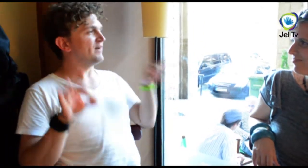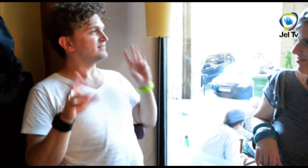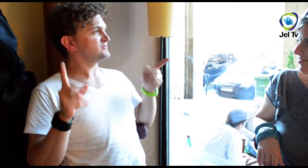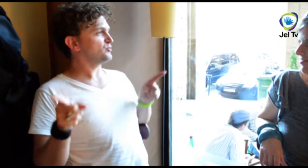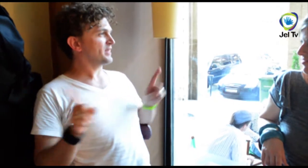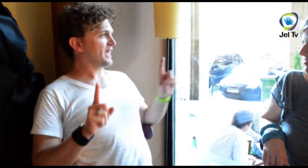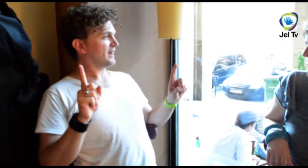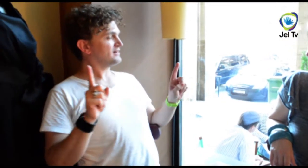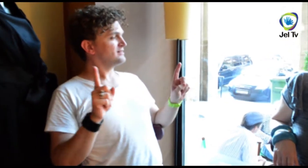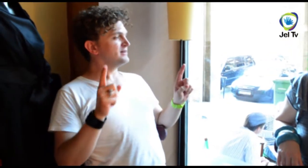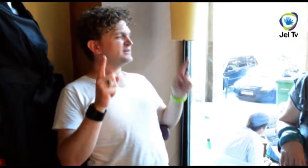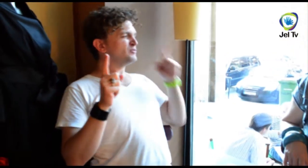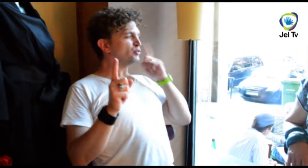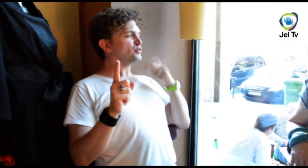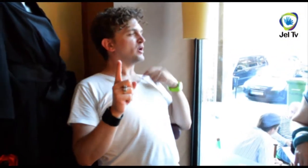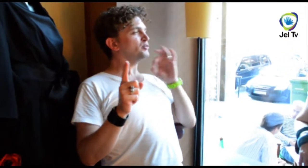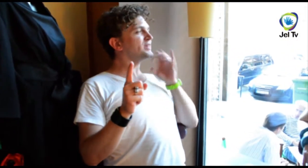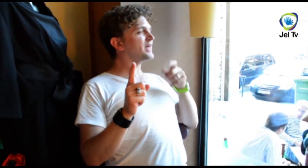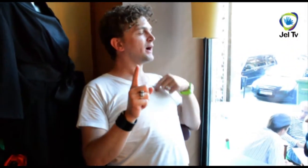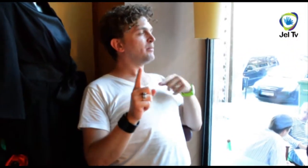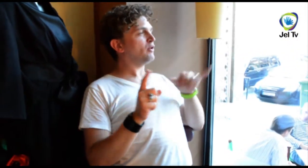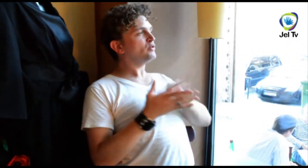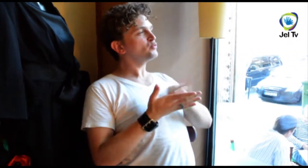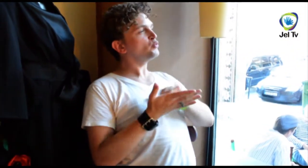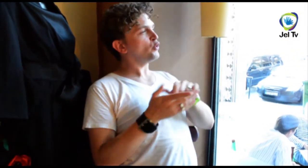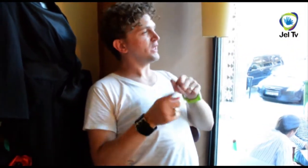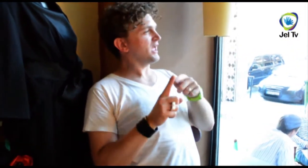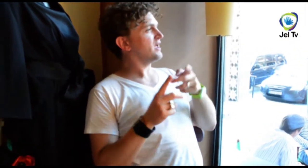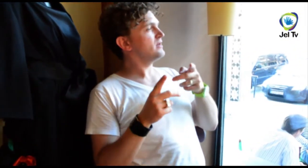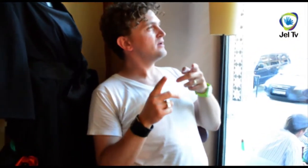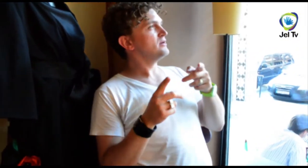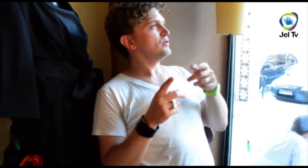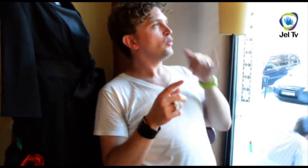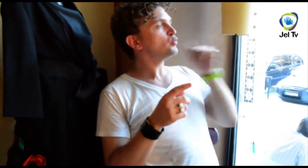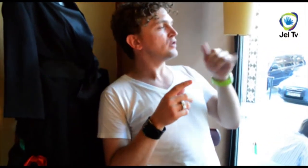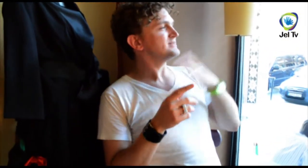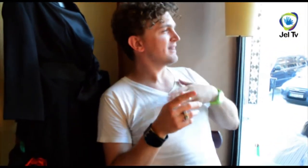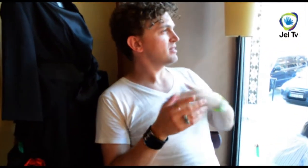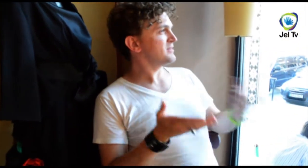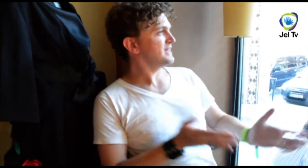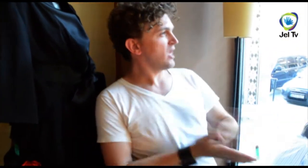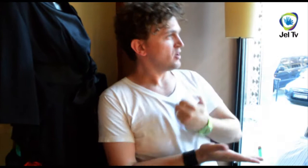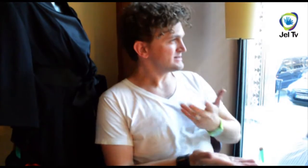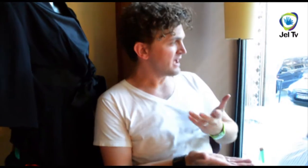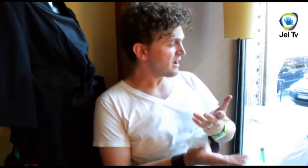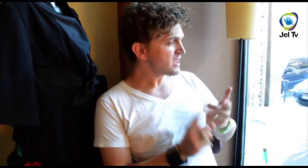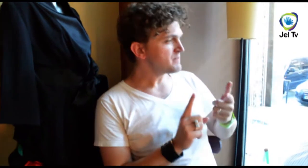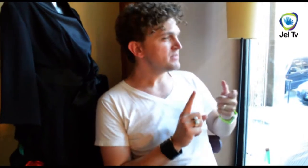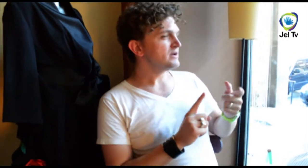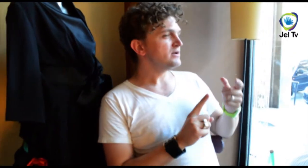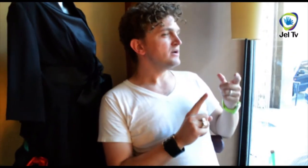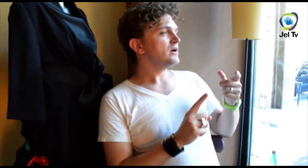Választanom kellett, és tudtam, hogy a new yorki utazást ki szeretném használni.